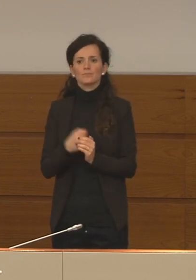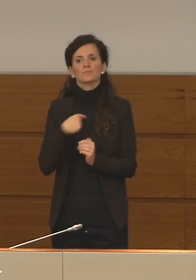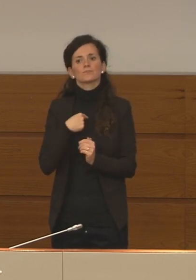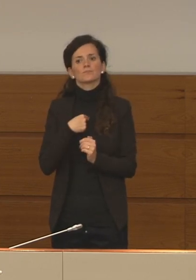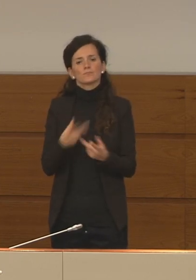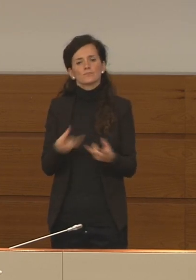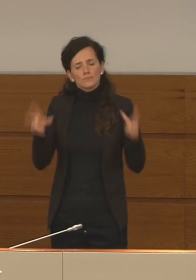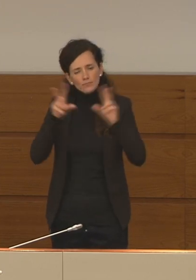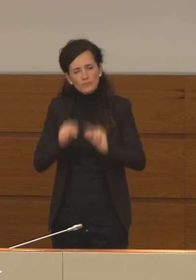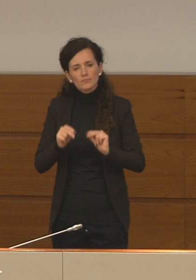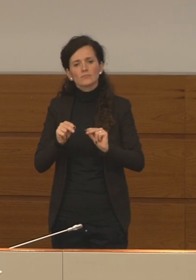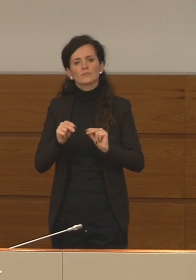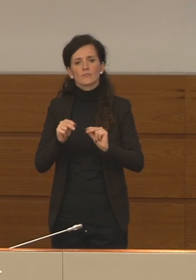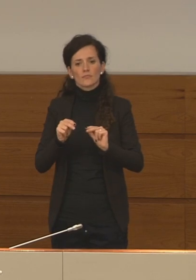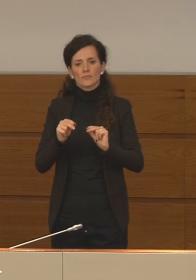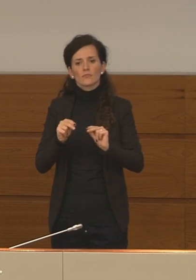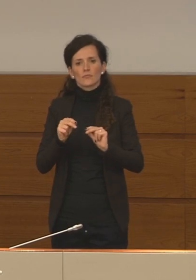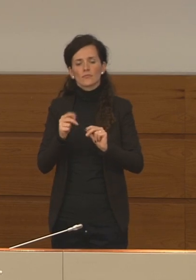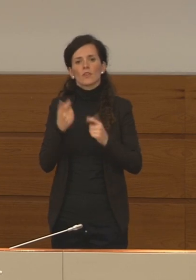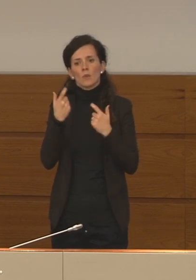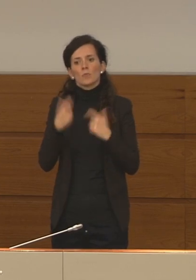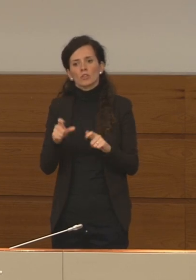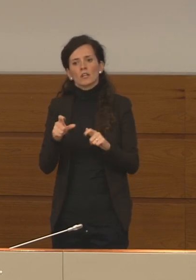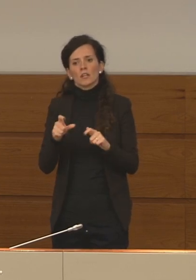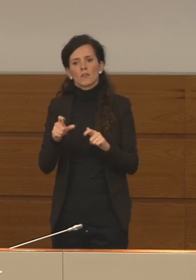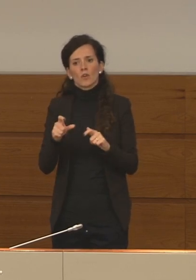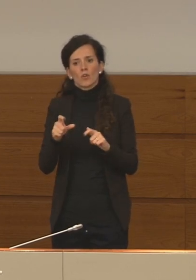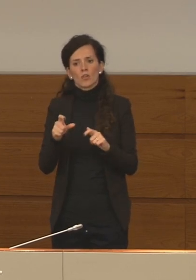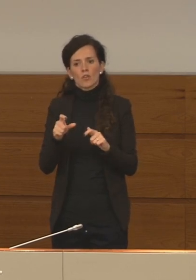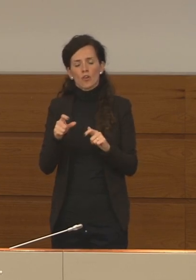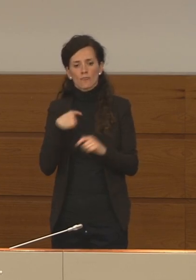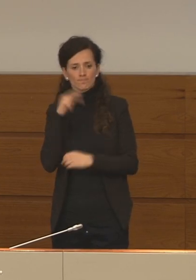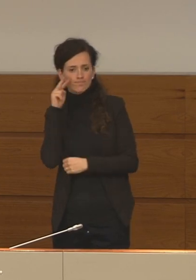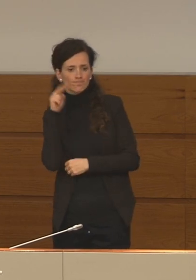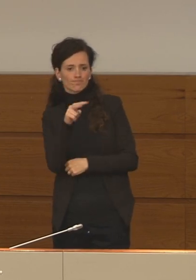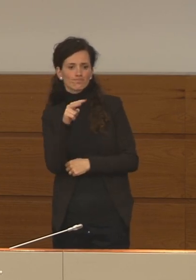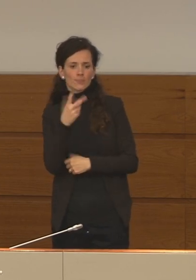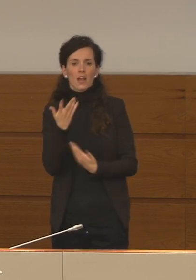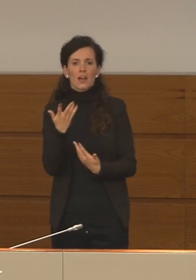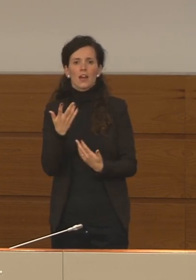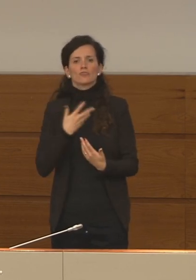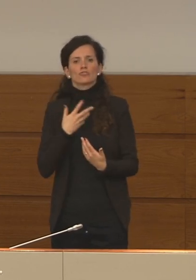abbiamo evidenze di atteggiamenti qualche volta un po' superficiali,